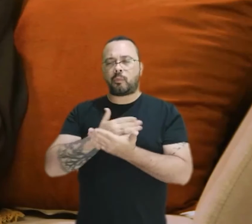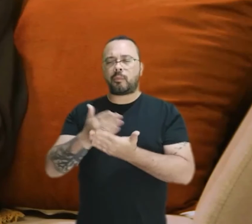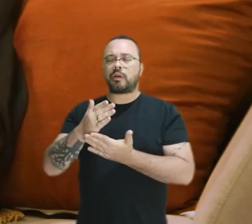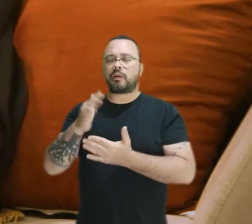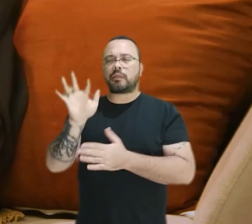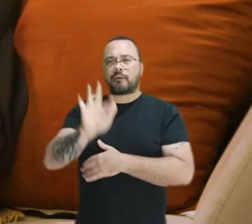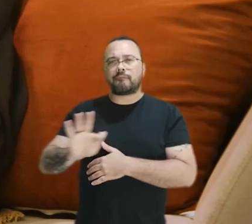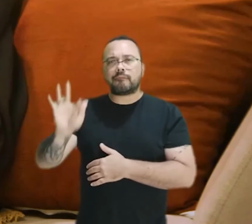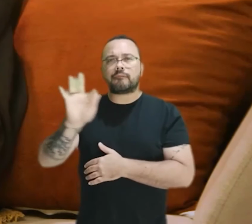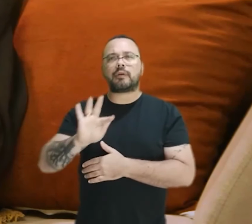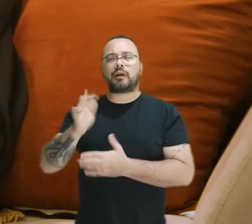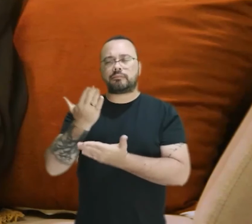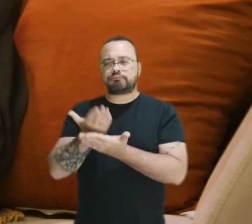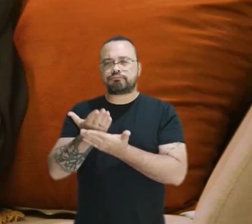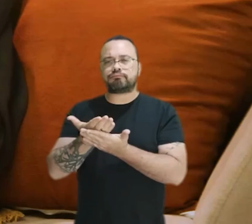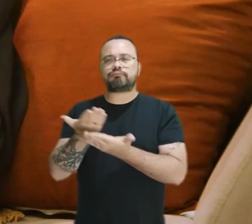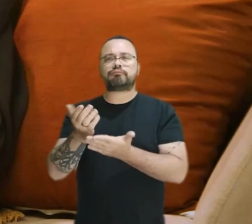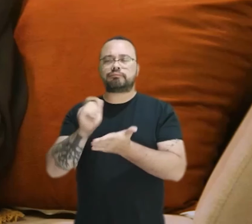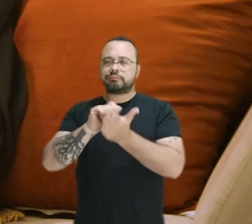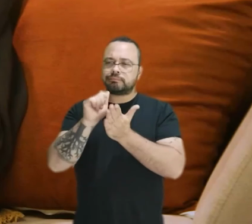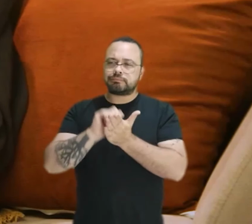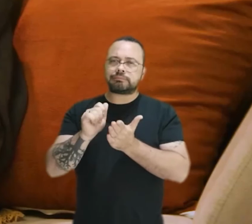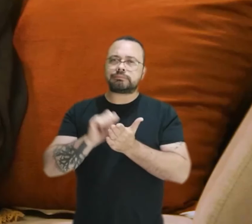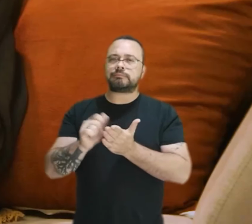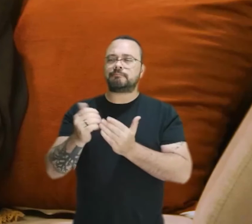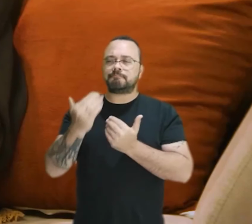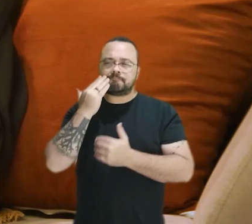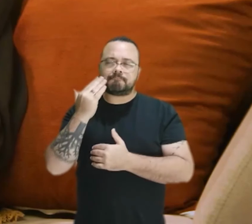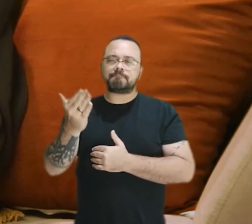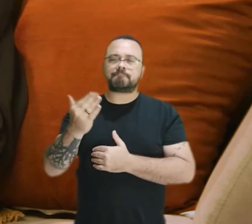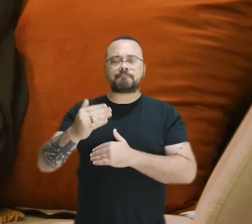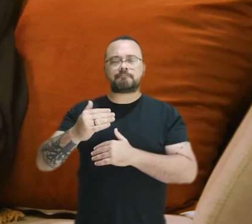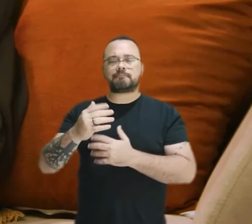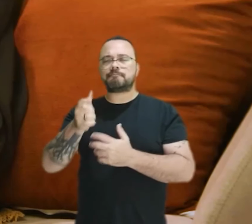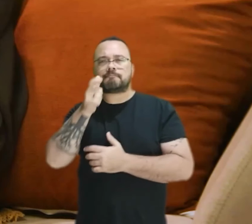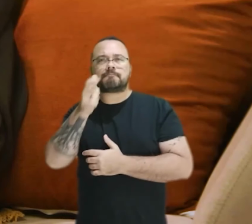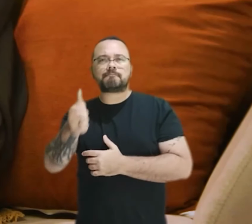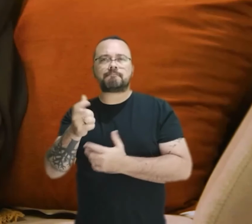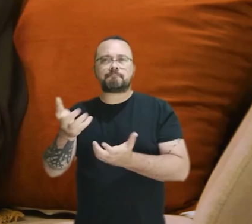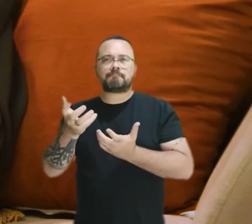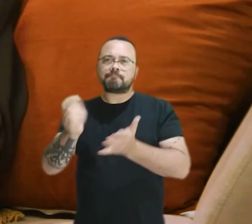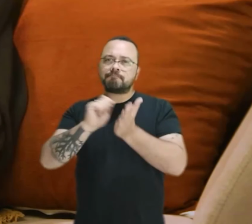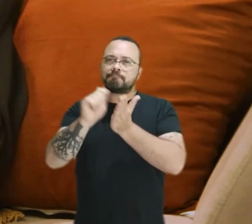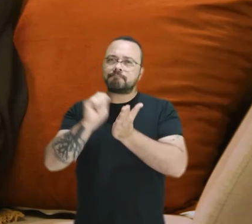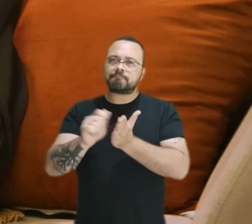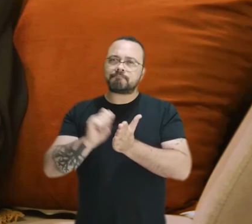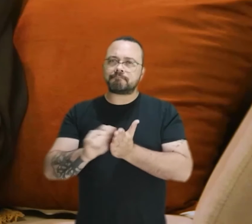eu comecei a me deparar mais com esse desejo e tal, mas...